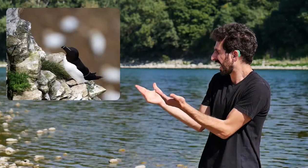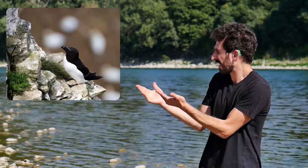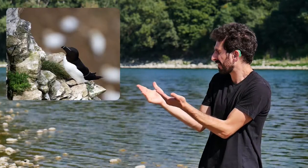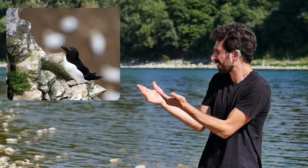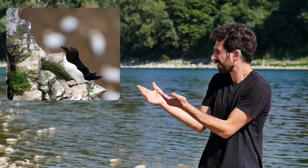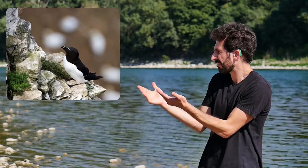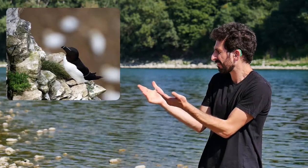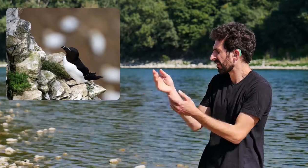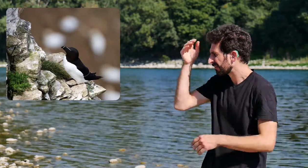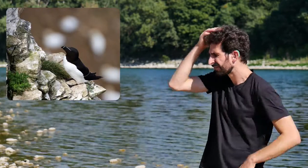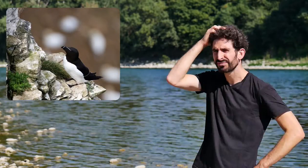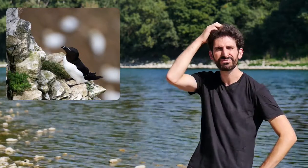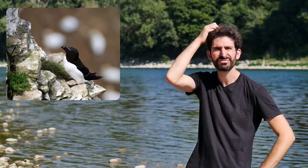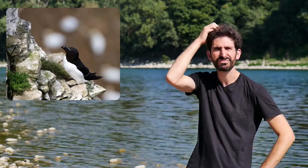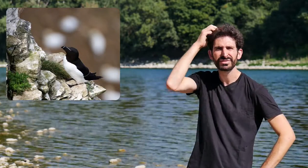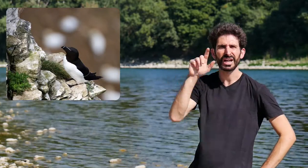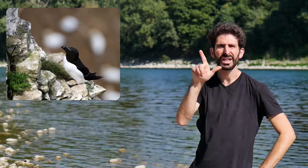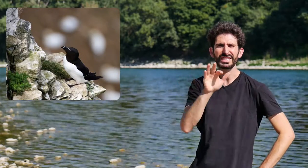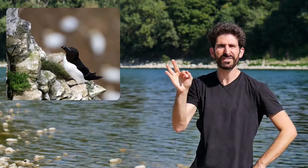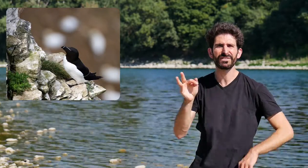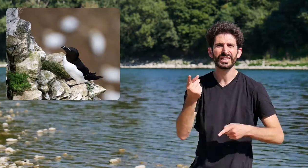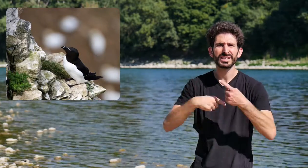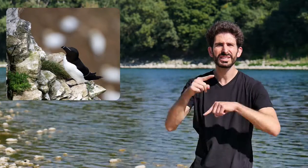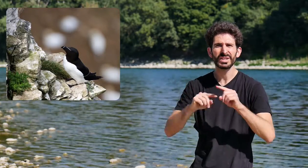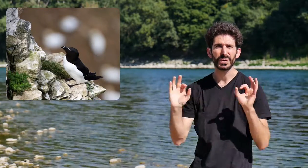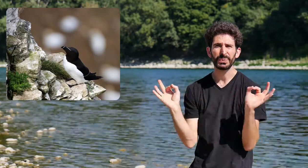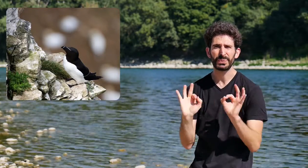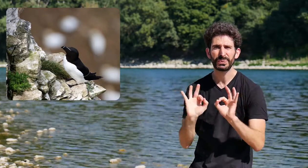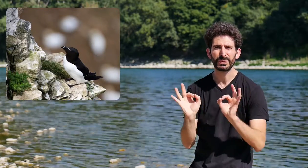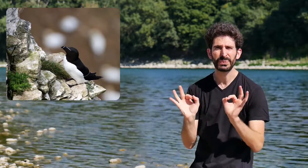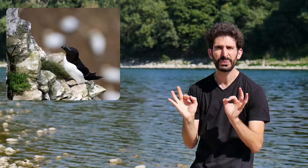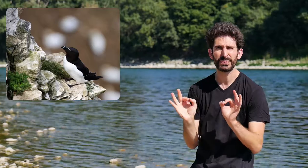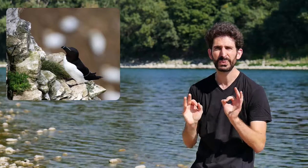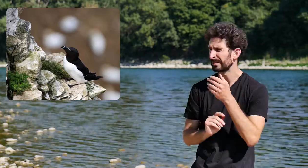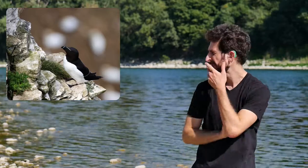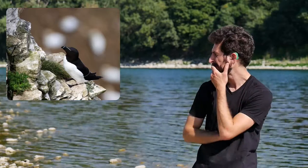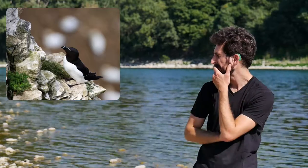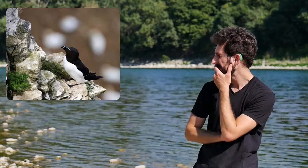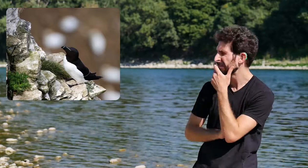Ca, euuuuh... En LSF, il n'y a pas de signe pour le désigner.